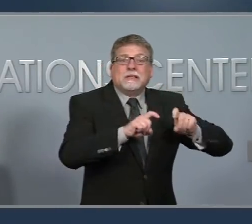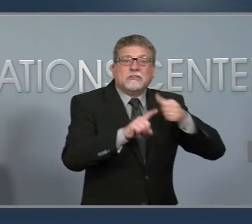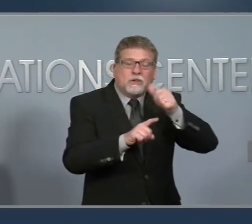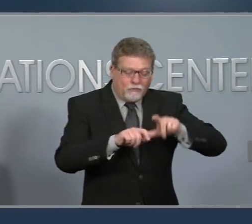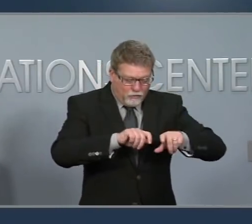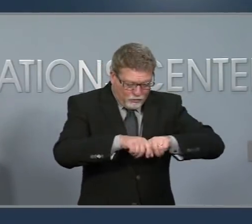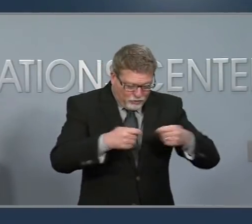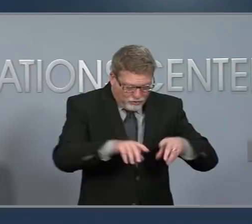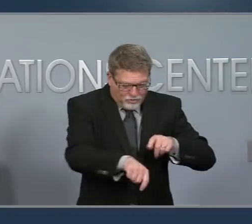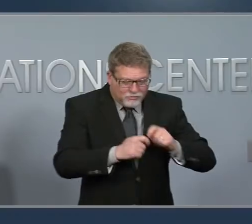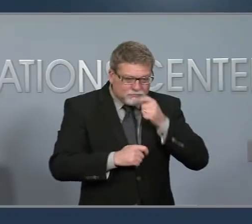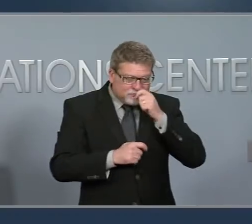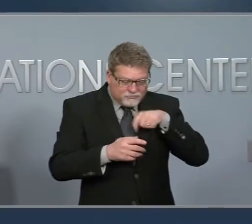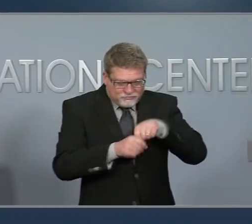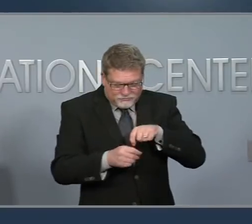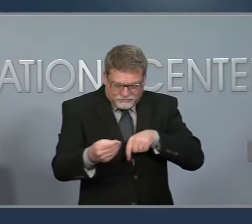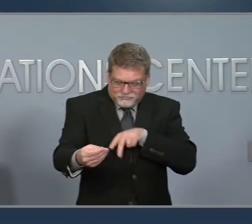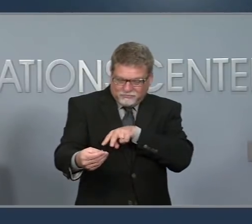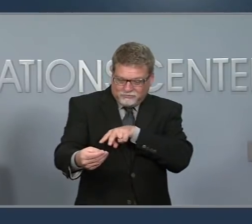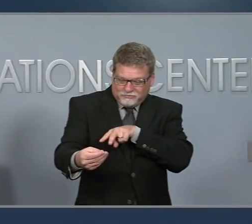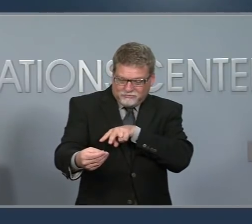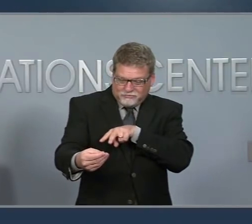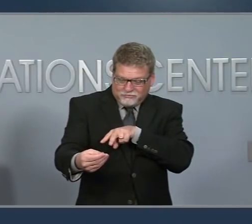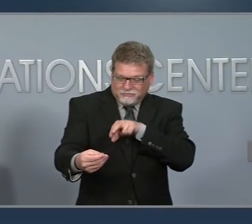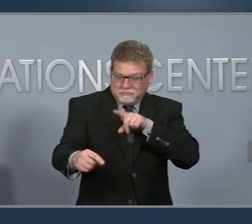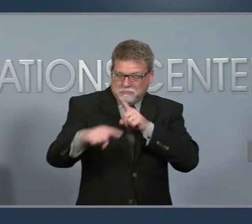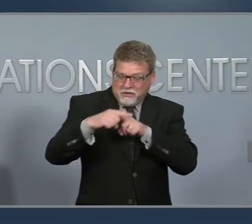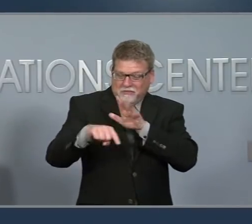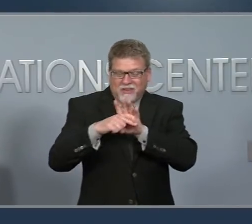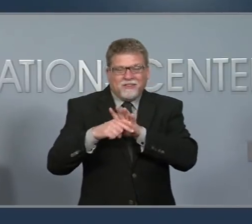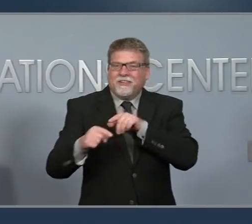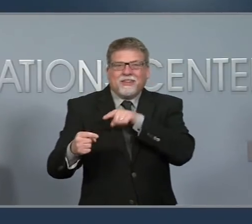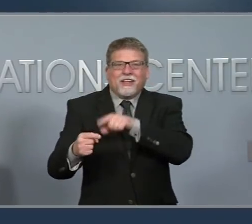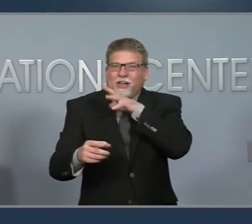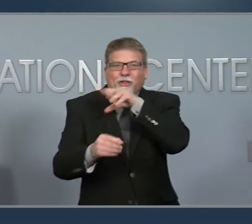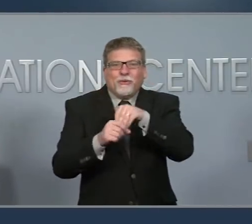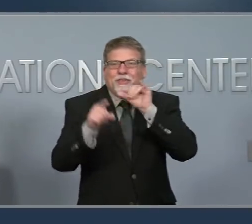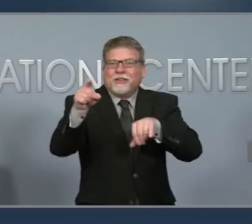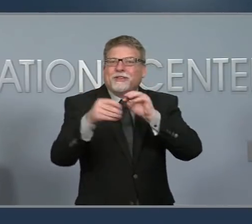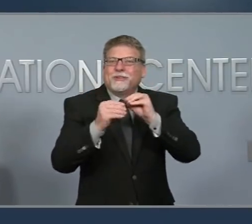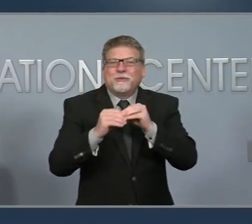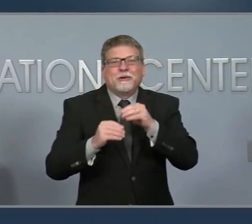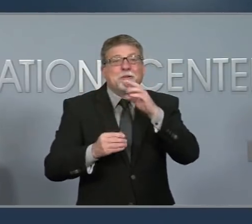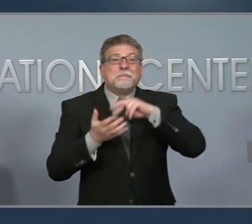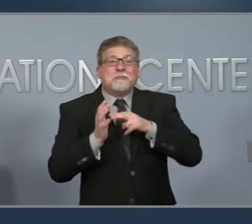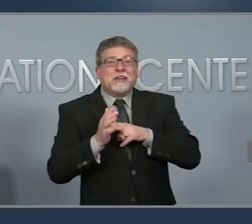las tendencias. Este mítica sólo incluye pruebas de p